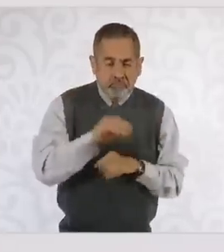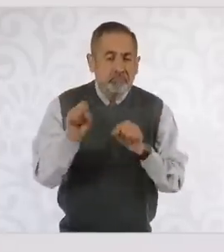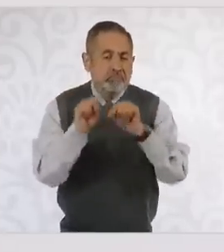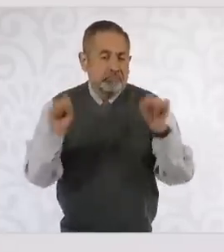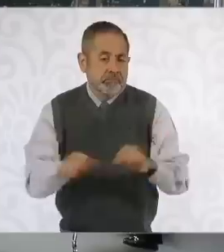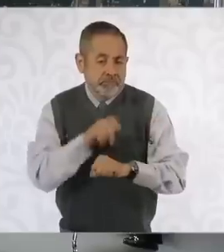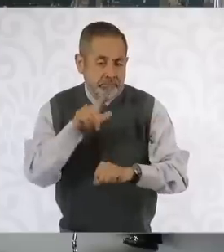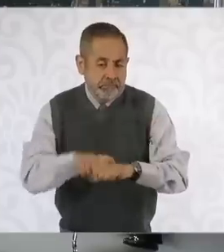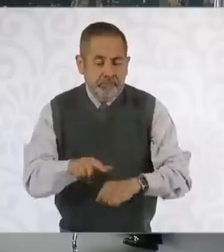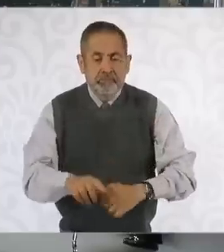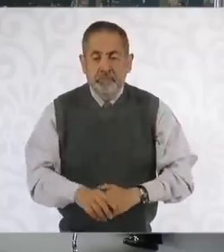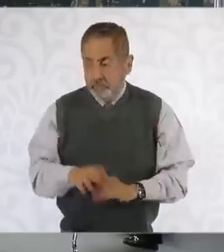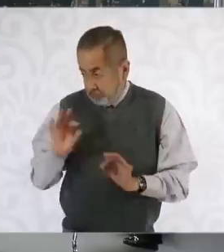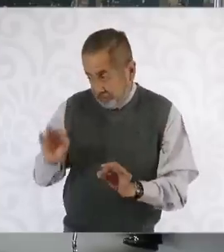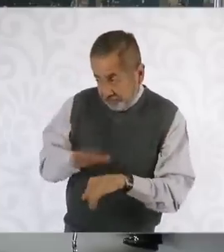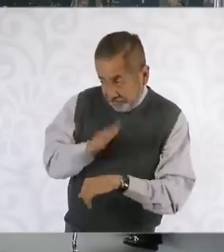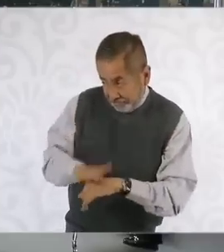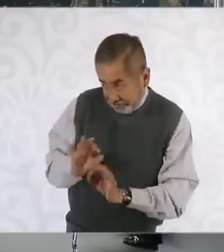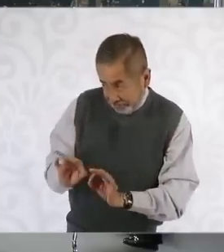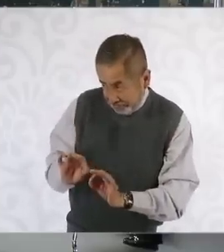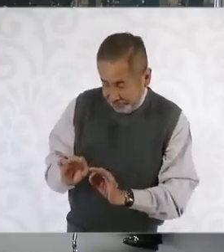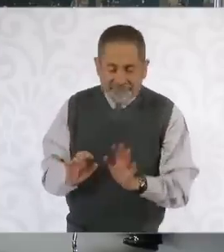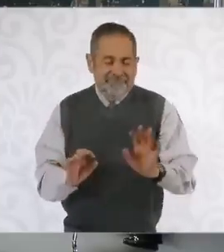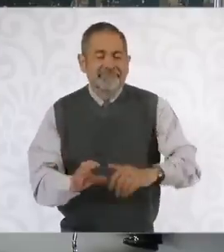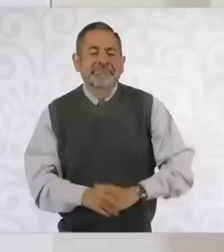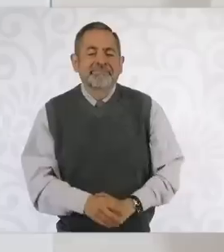bien